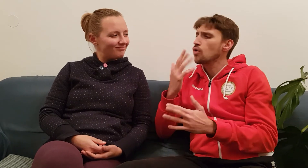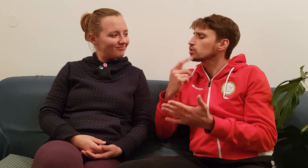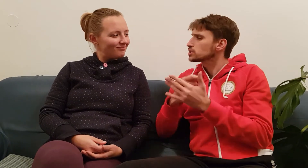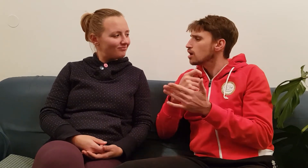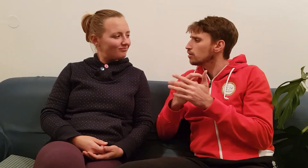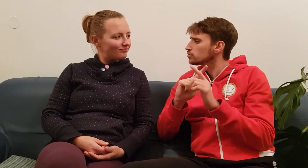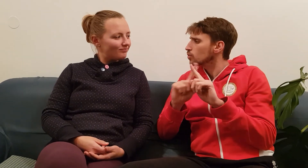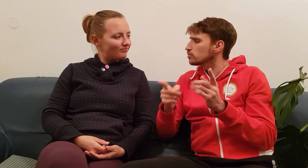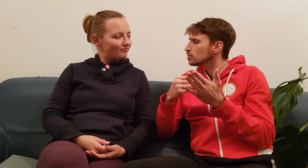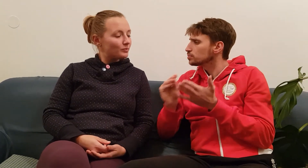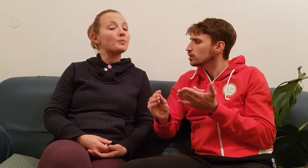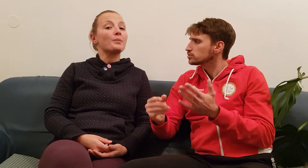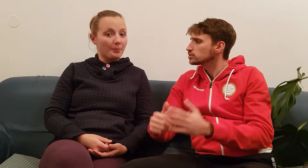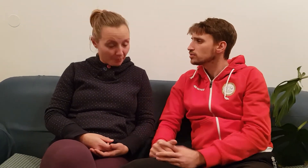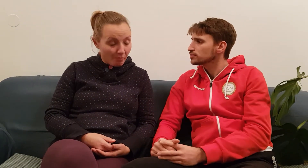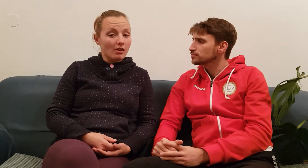Koliko je cena za udeležbo na EUDY junior camp 2018?